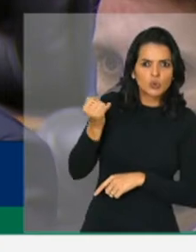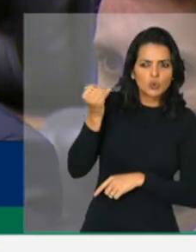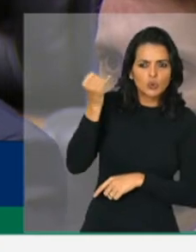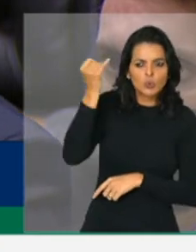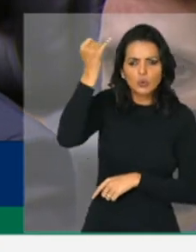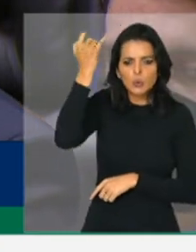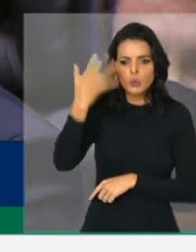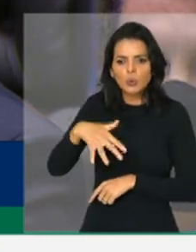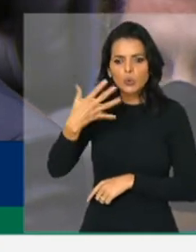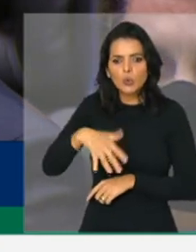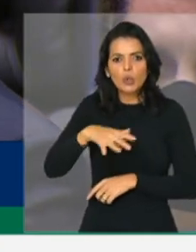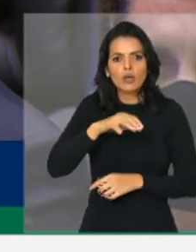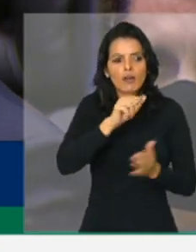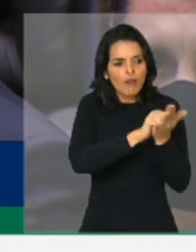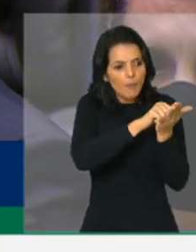EMPRESAS INTERNACIONAIS PELO MUNDO AFORA. A INDÚSTRIA DE